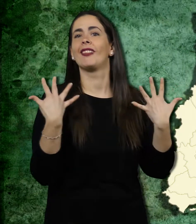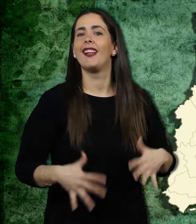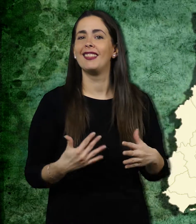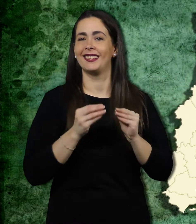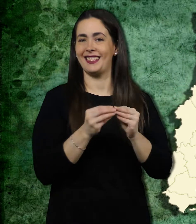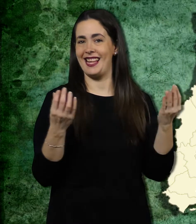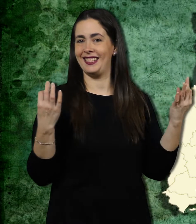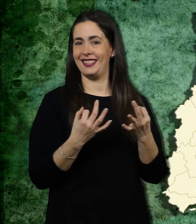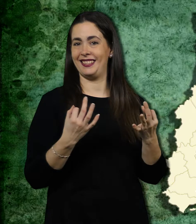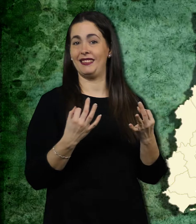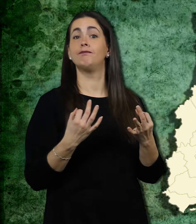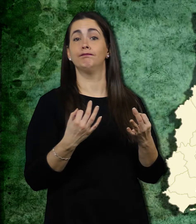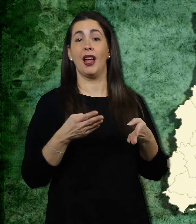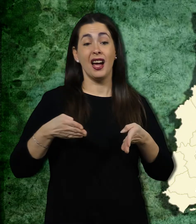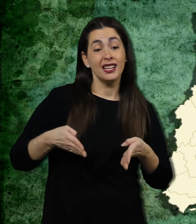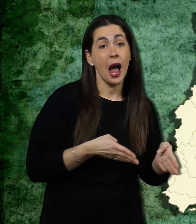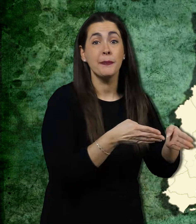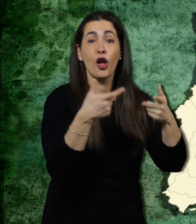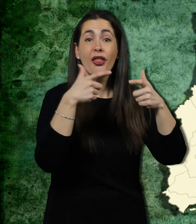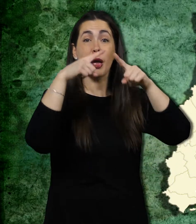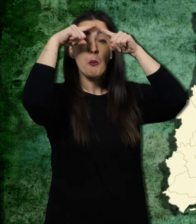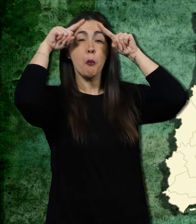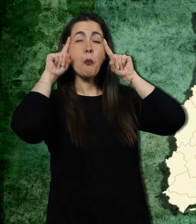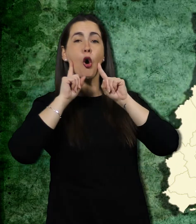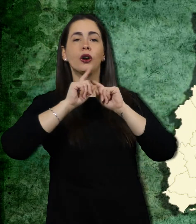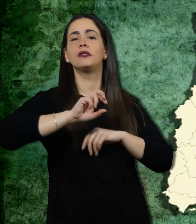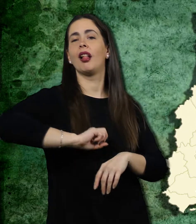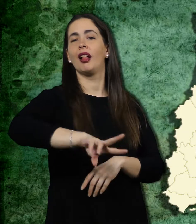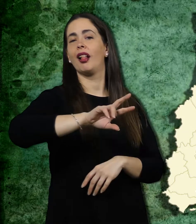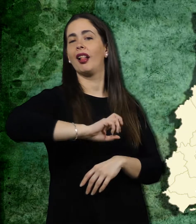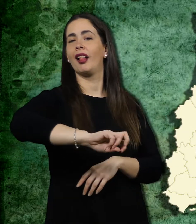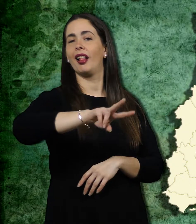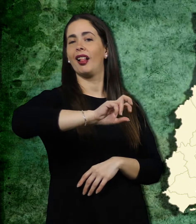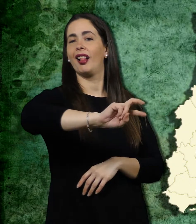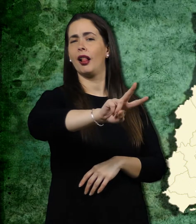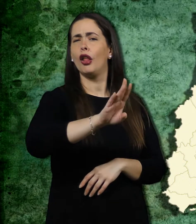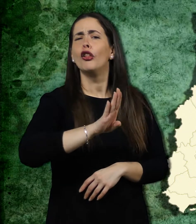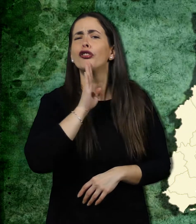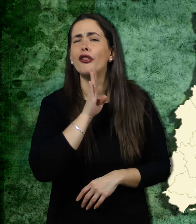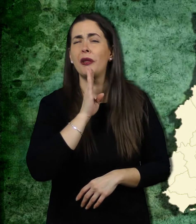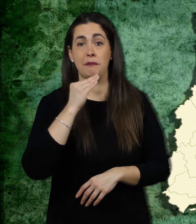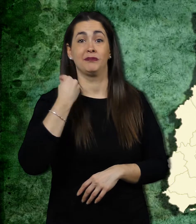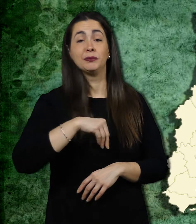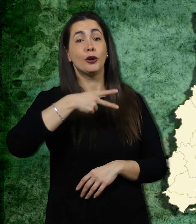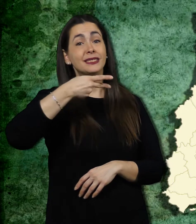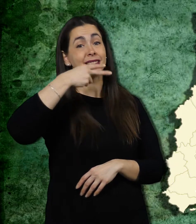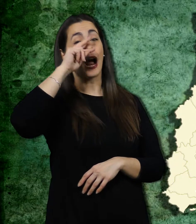Imprescindible: Fer el camí dels Monjos, que uneix els monestirs de Sant Cugat